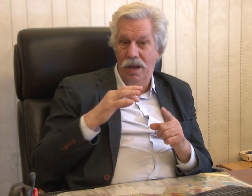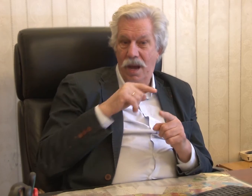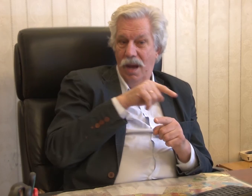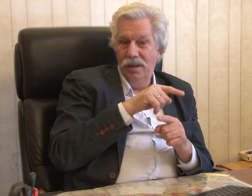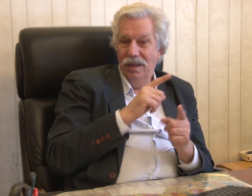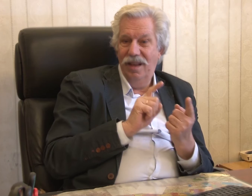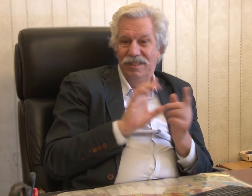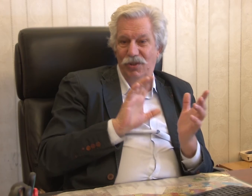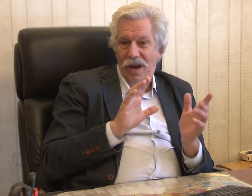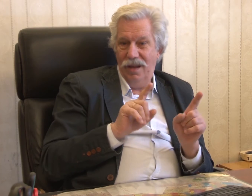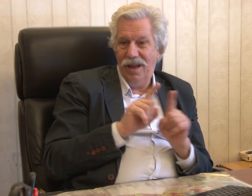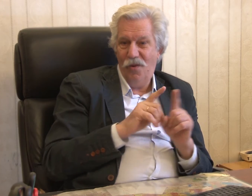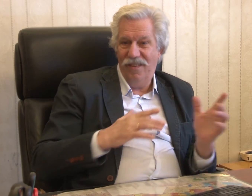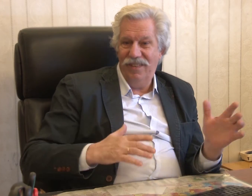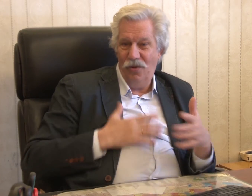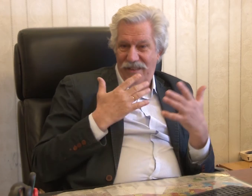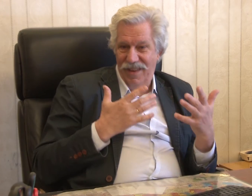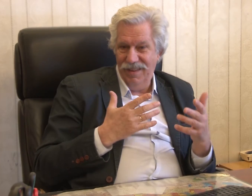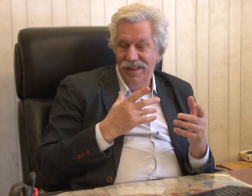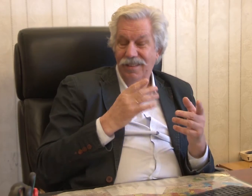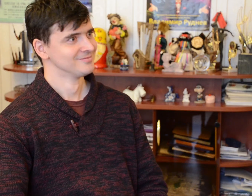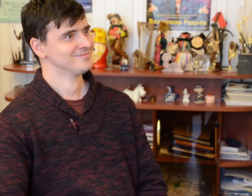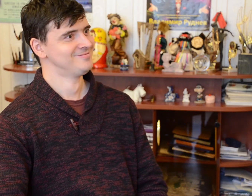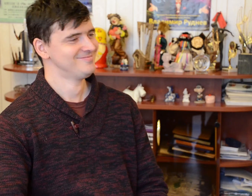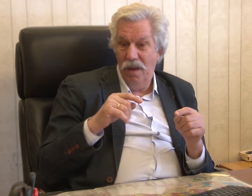В группе эту идея не вызвала восторга.